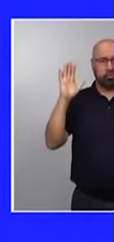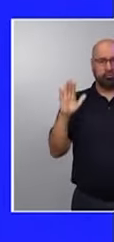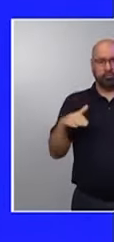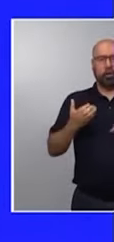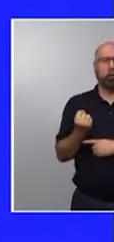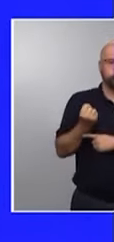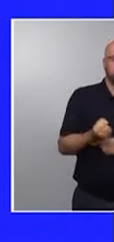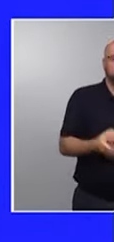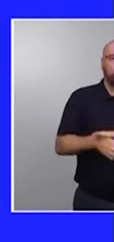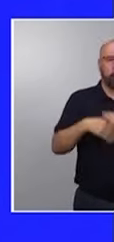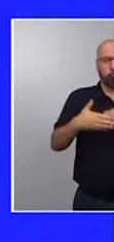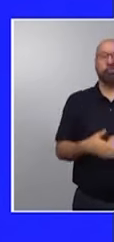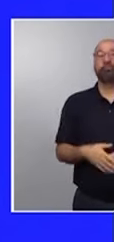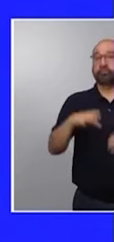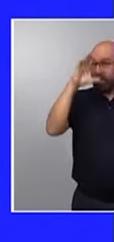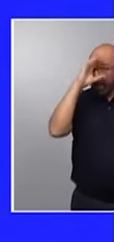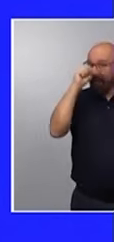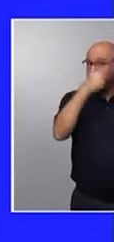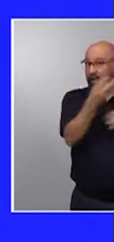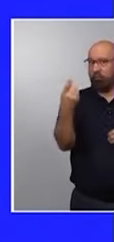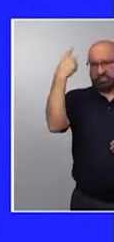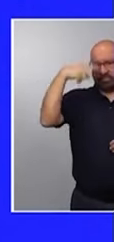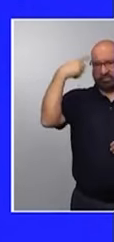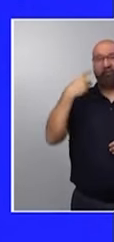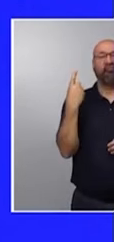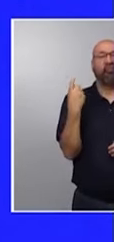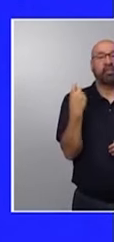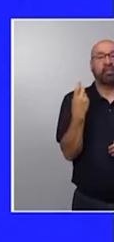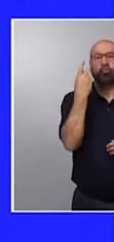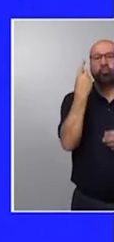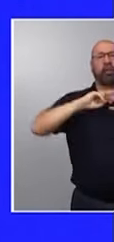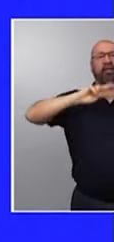buena eh una buena parte de esos fondos por el tema de las tramas mascarillas repetimos